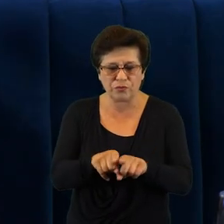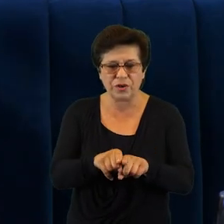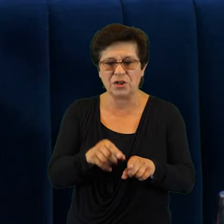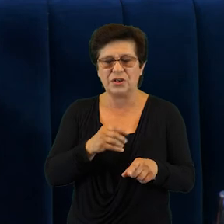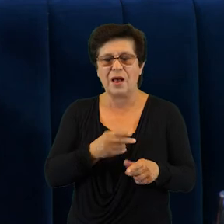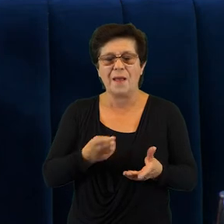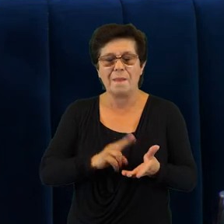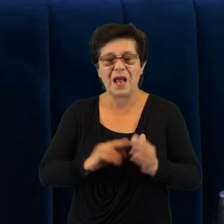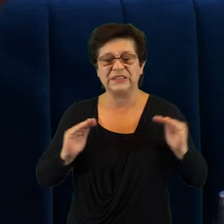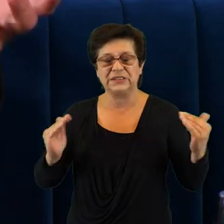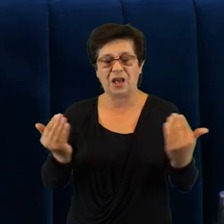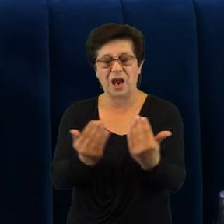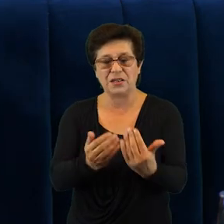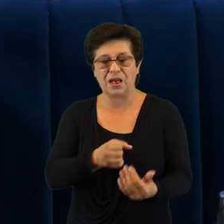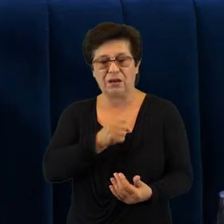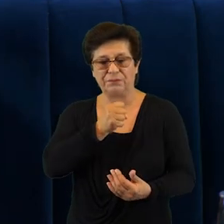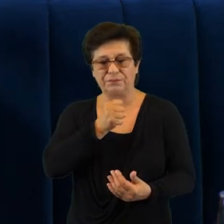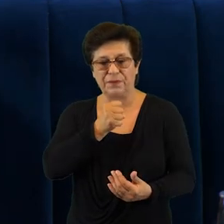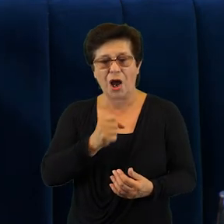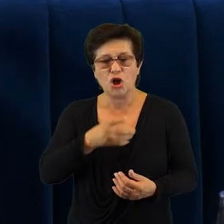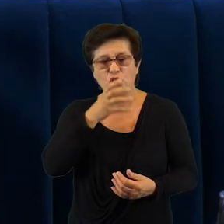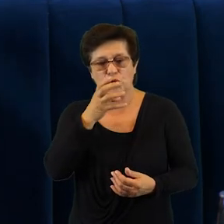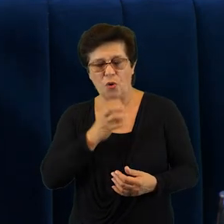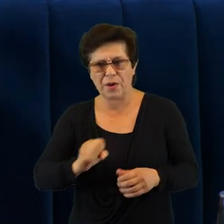Jest anegdota, zapis, jak Słonimski w hotelu Bristol